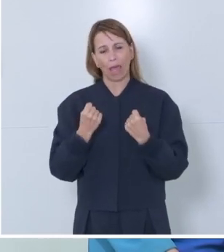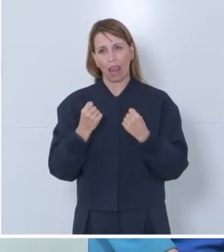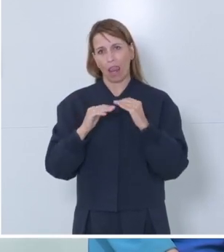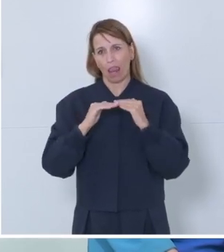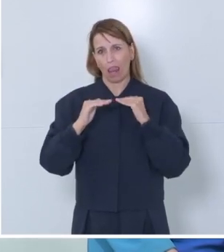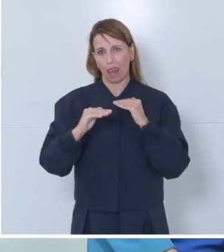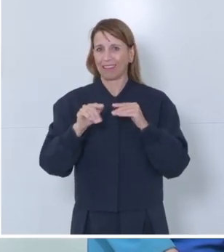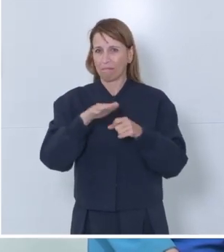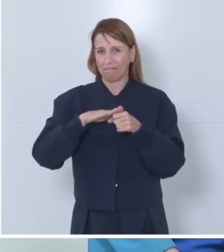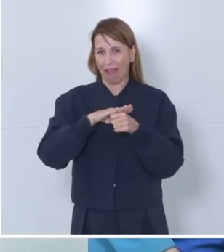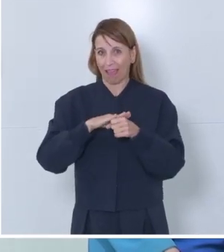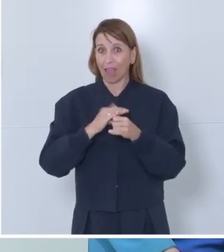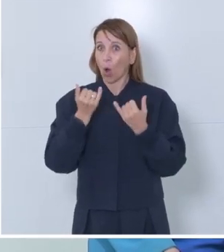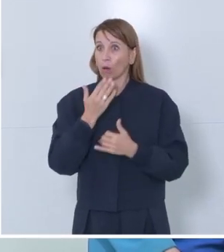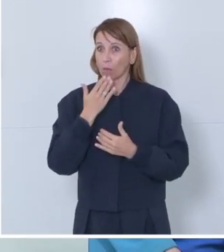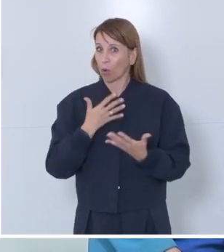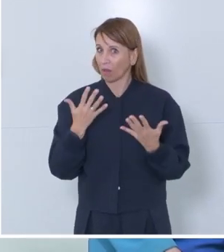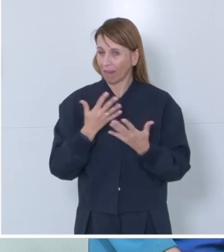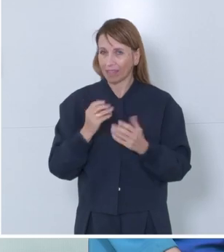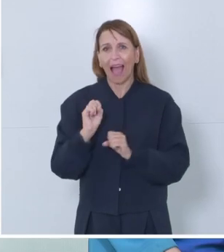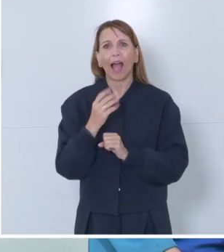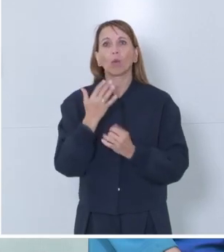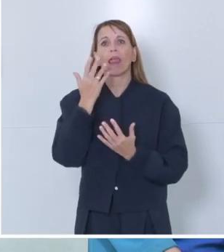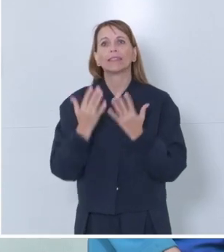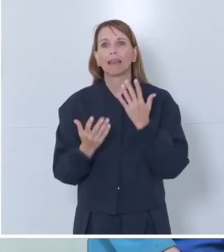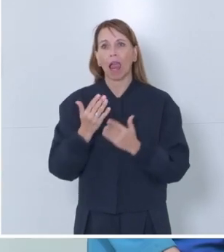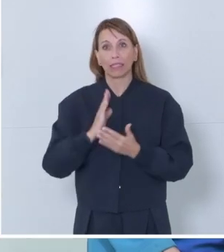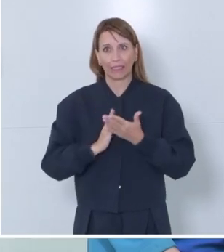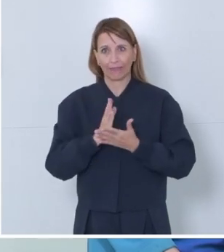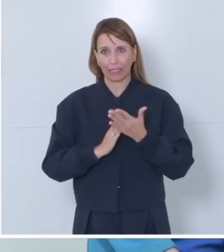wieder aktuelle Zahlen zum Zivildienst präsentieren zu den vergangenen drei Quartalen,